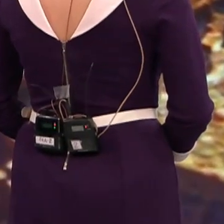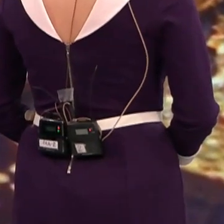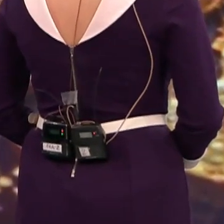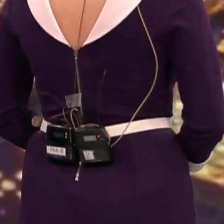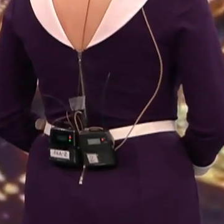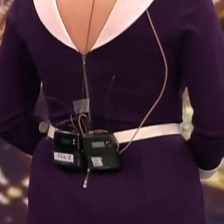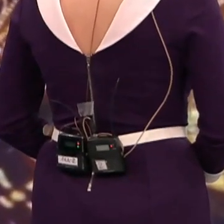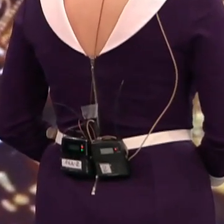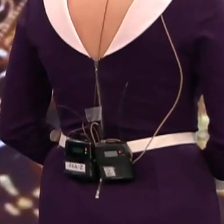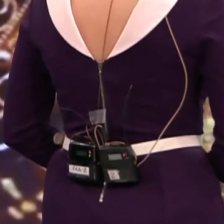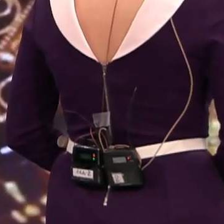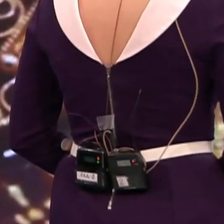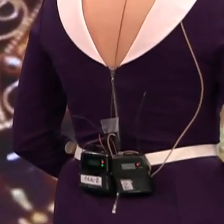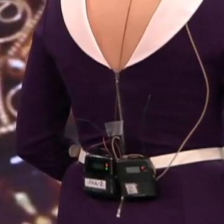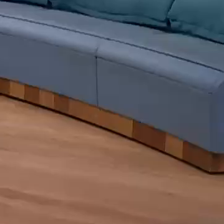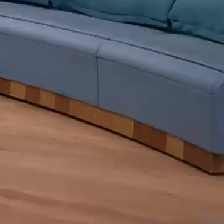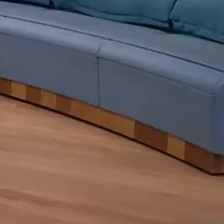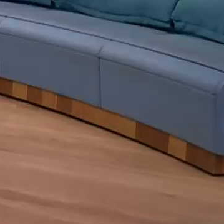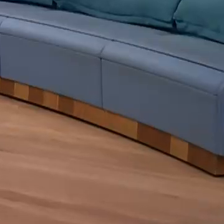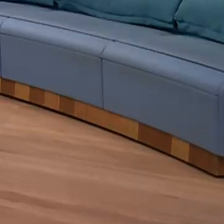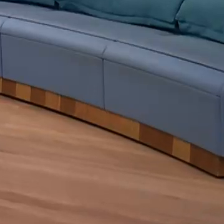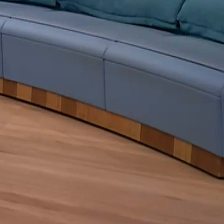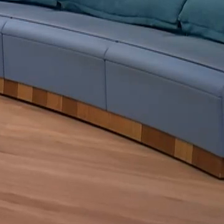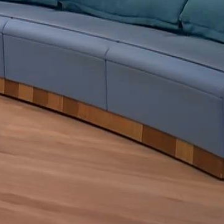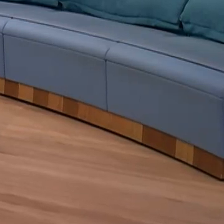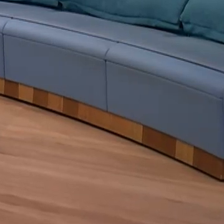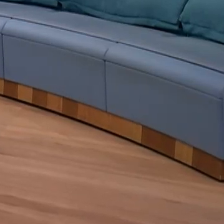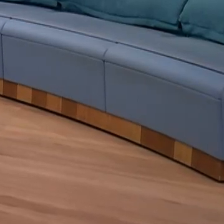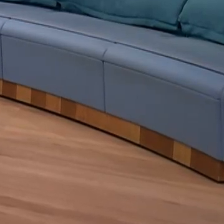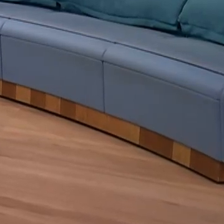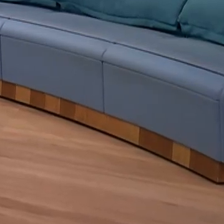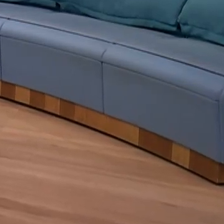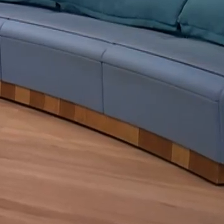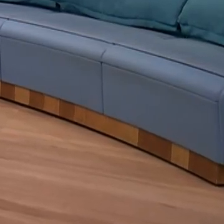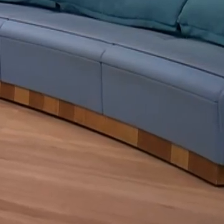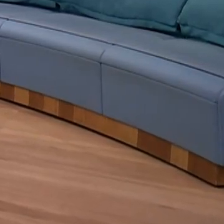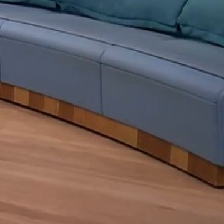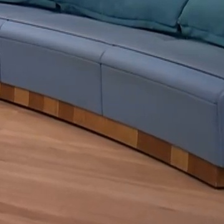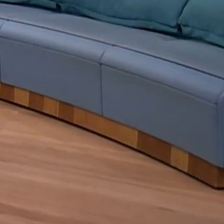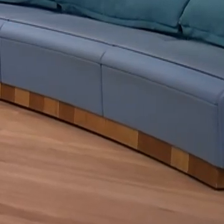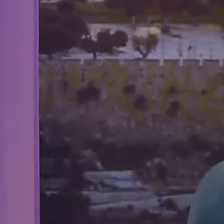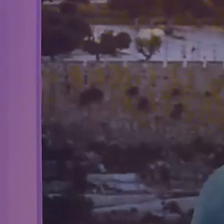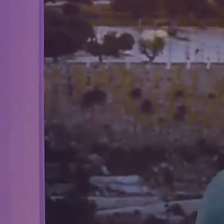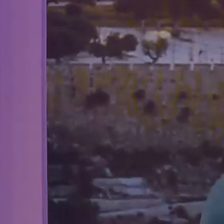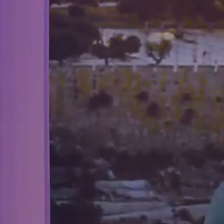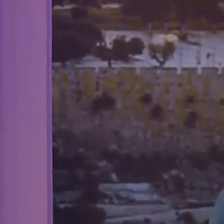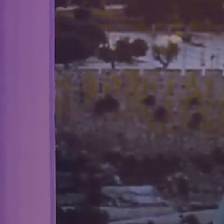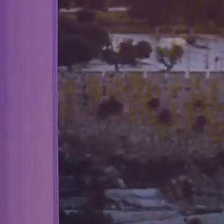умножив в них Веру просвети ум даст мужество во бронях да непорочно исполнив ширатное служение